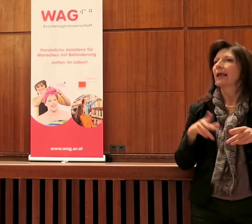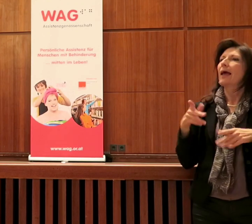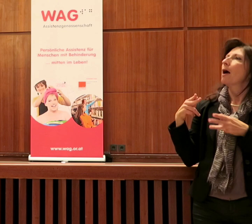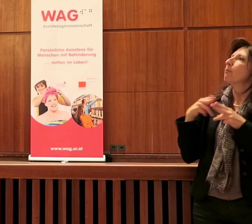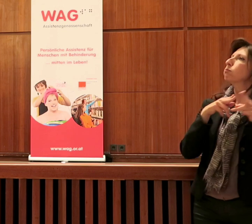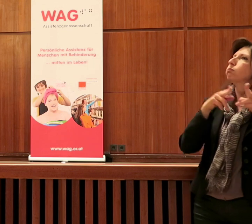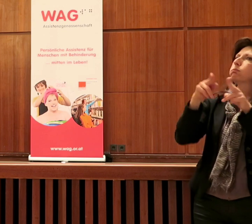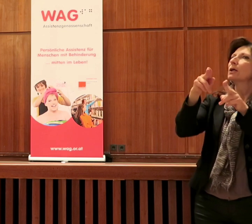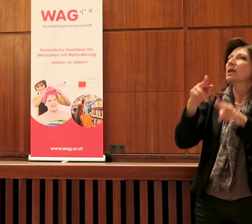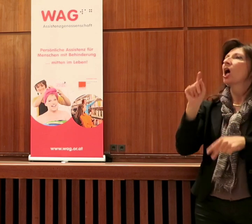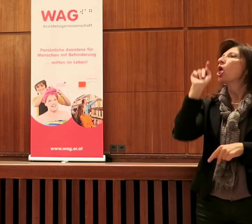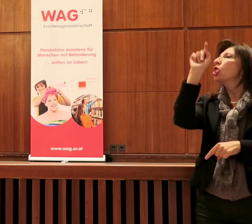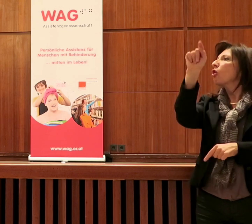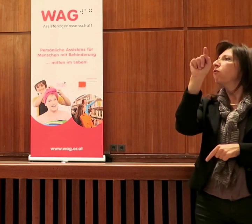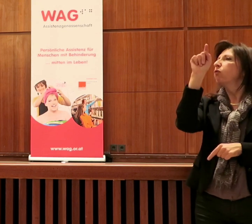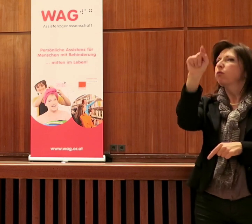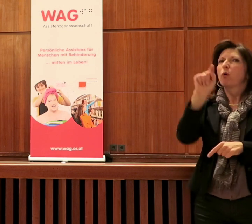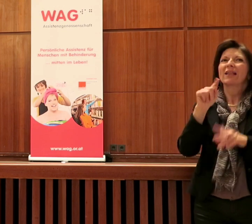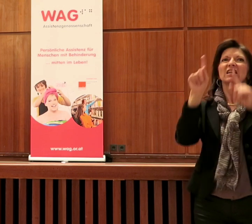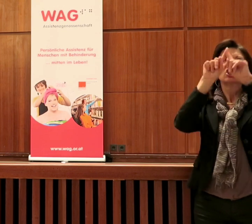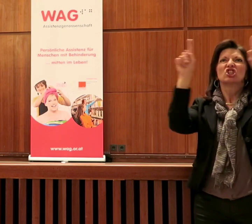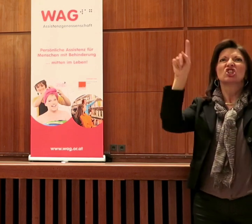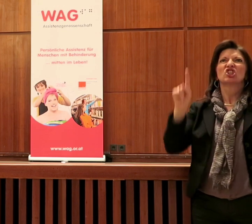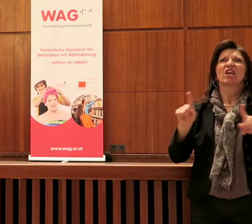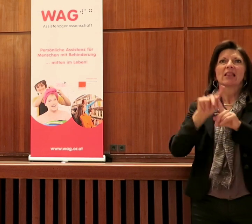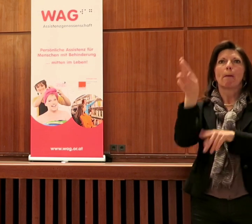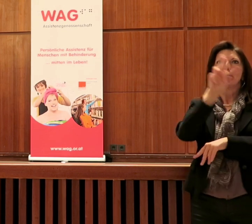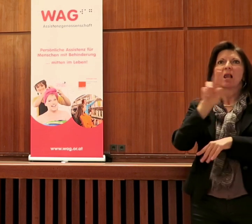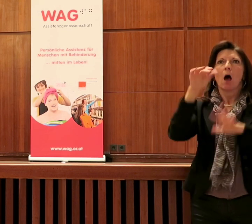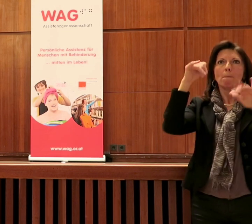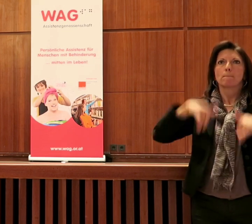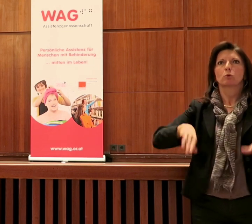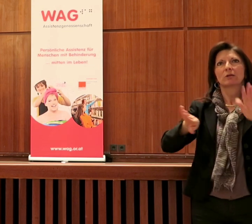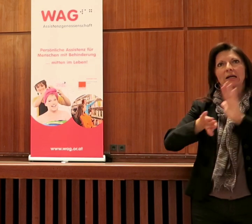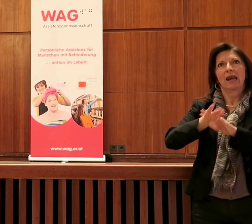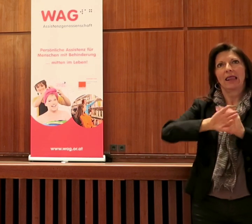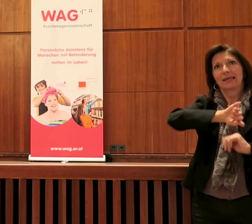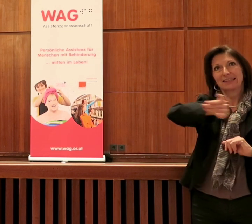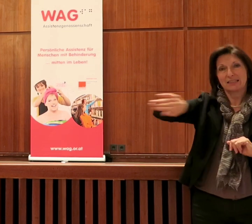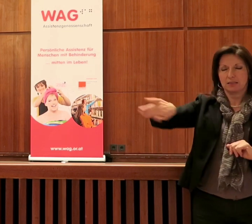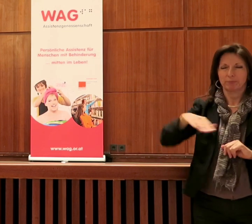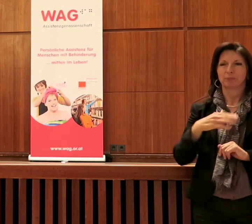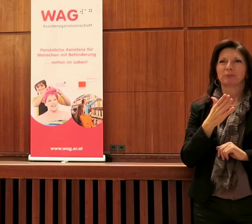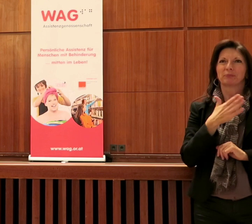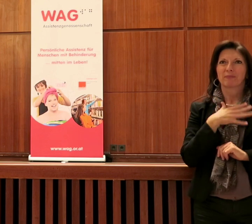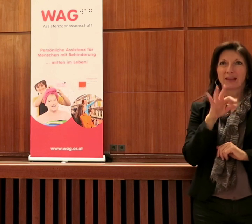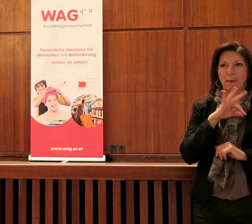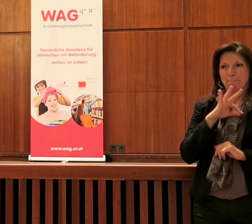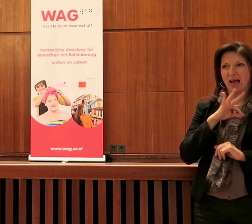Dort vorne bei dem blauen Schild müssen Sie rechts. Mein Kollege ein bisschen genervt.